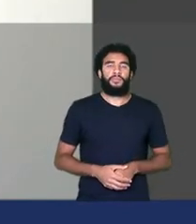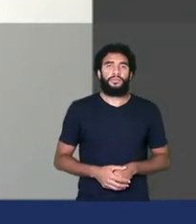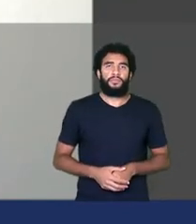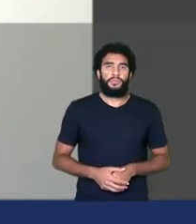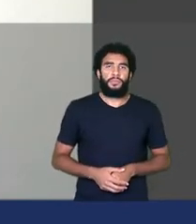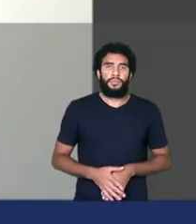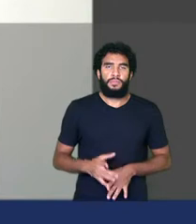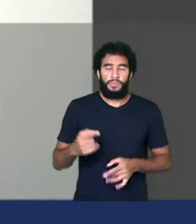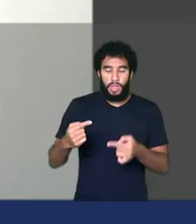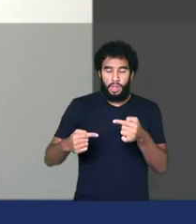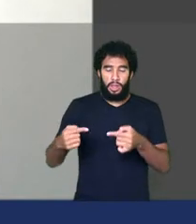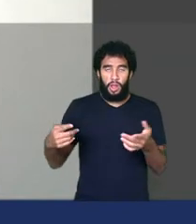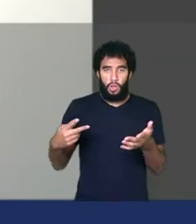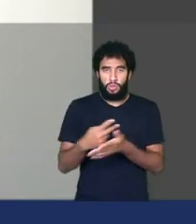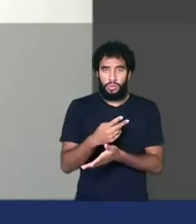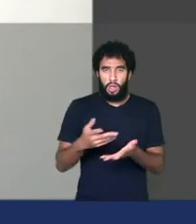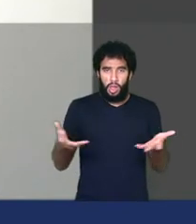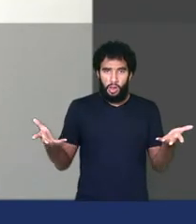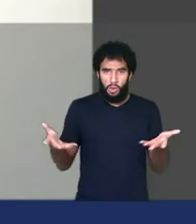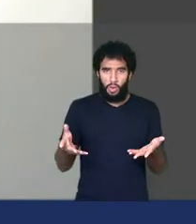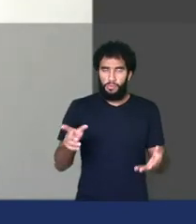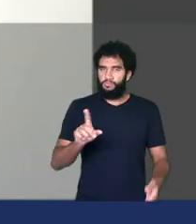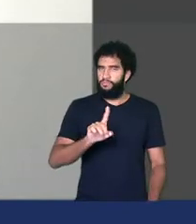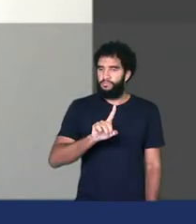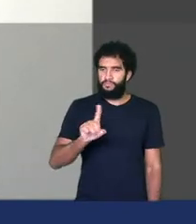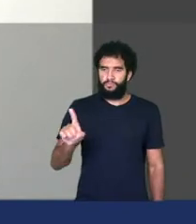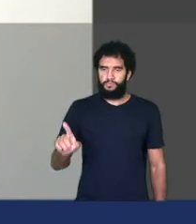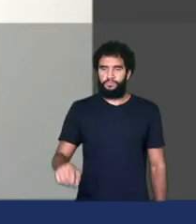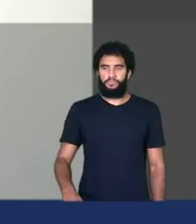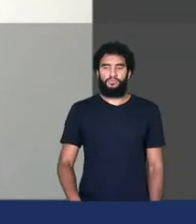DEBATE NÃO DEVERIA ESTAR ACONTECENDO NESTE MOMENTO. EU QUERIA MUITO QUE NÓS